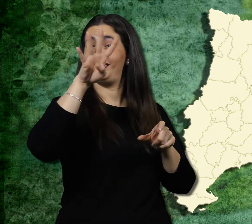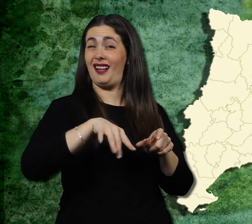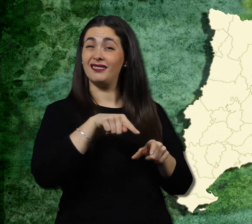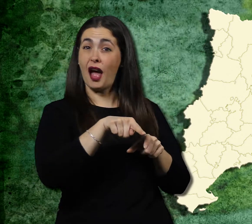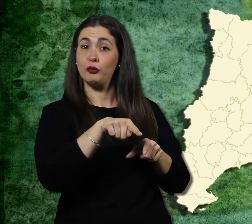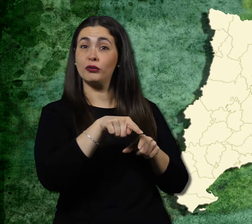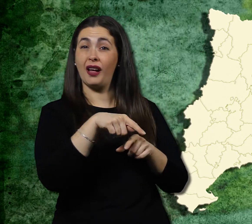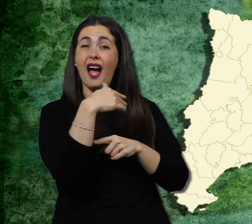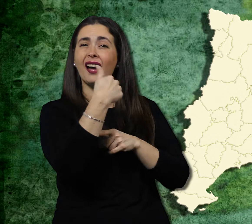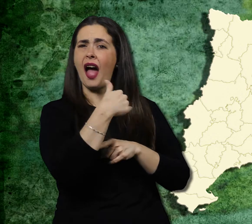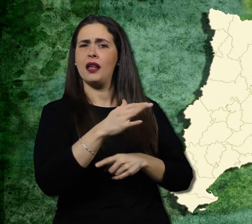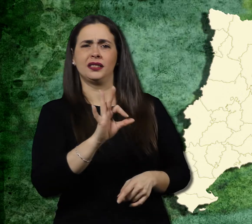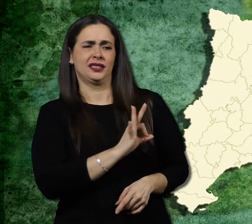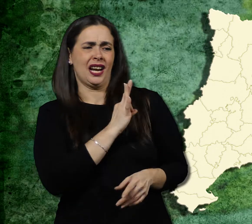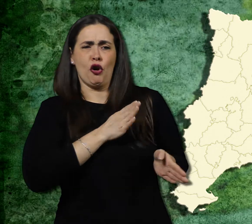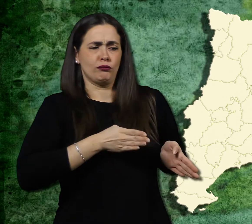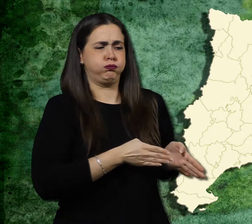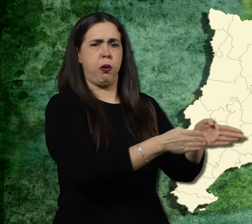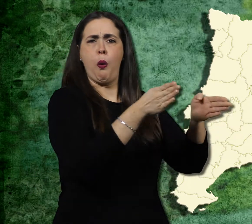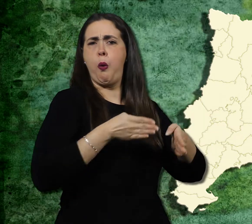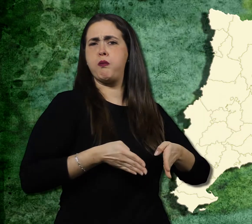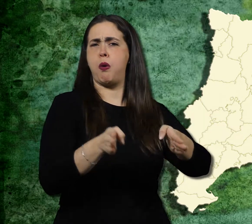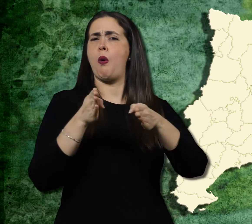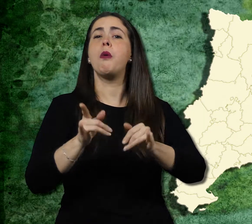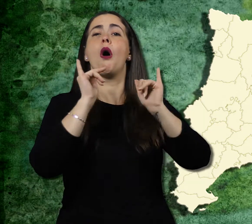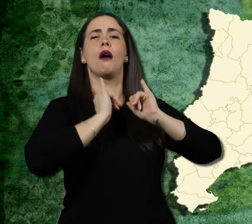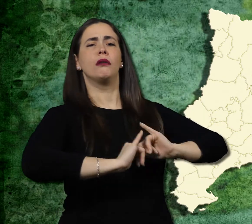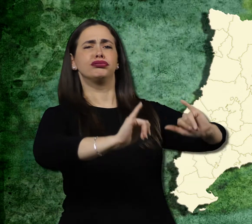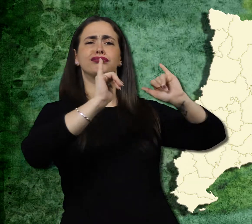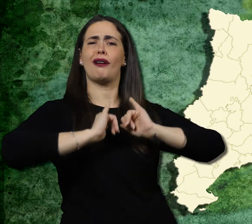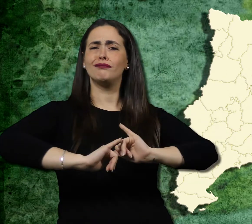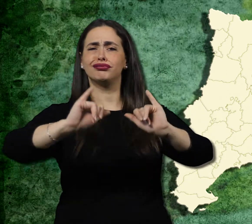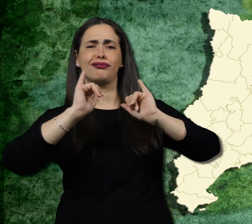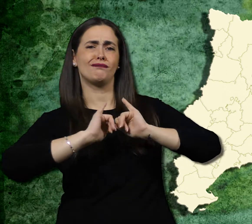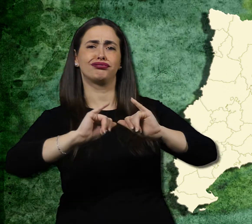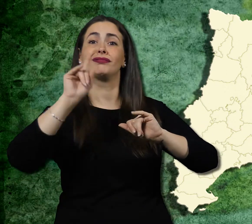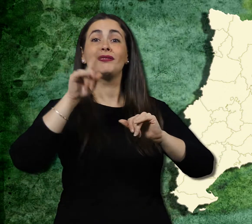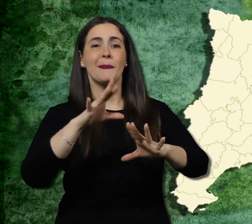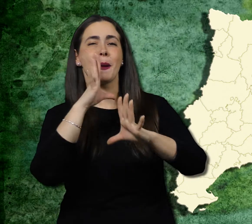Caminar pels senyorials carrers de la rambla de Catalunya i el passeig de Gràcia i trobar-hi